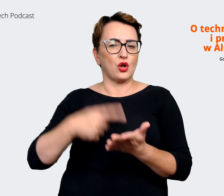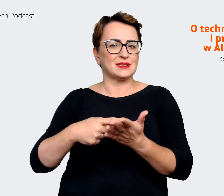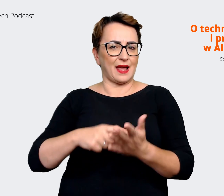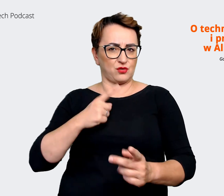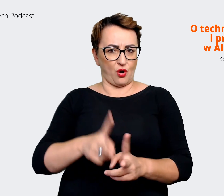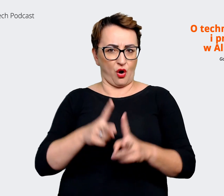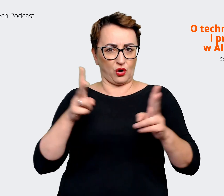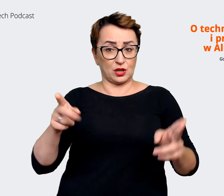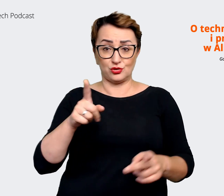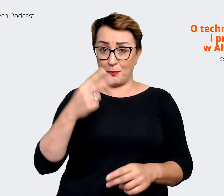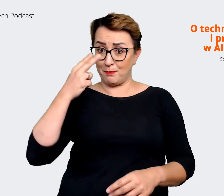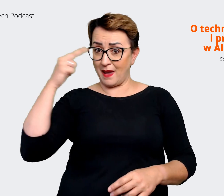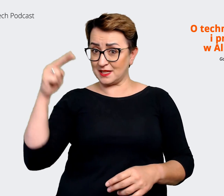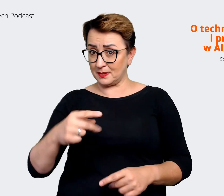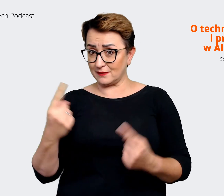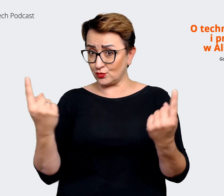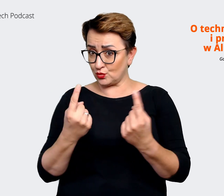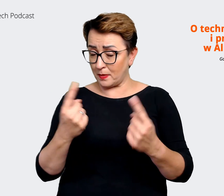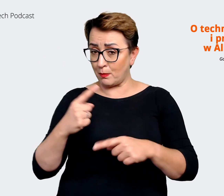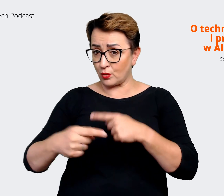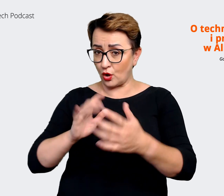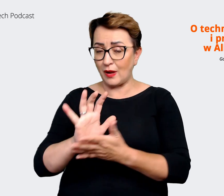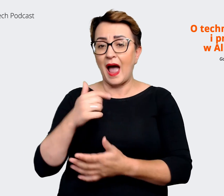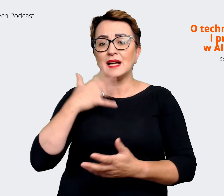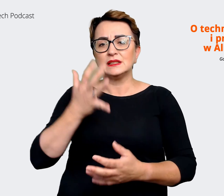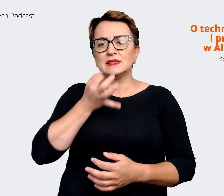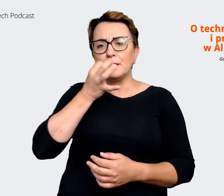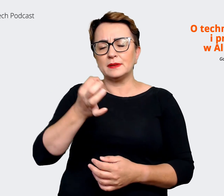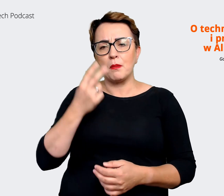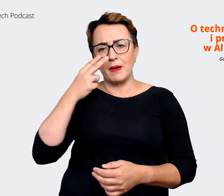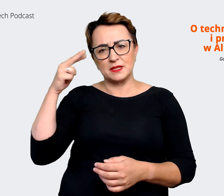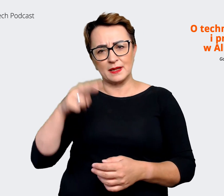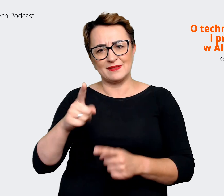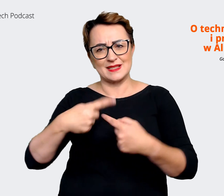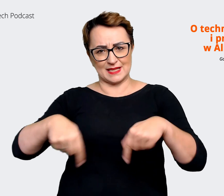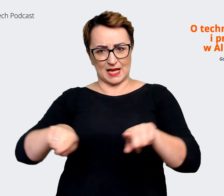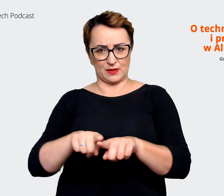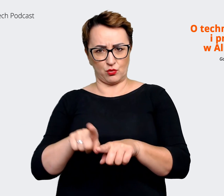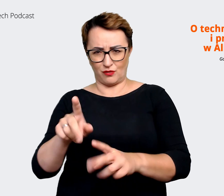produktowa, ale jeszcze chciałem Was podpytać o perspektywę zespołów, bo to też jest ważne. Tomek